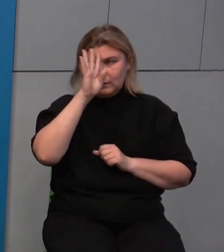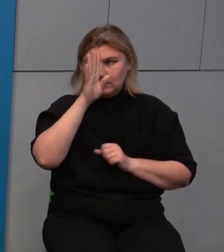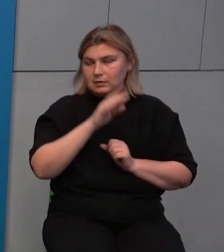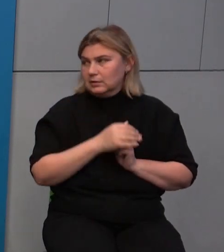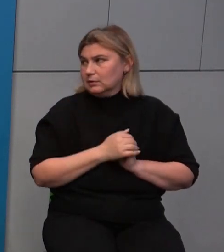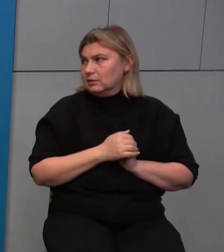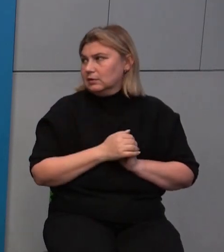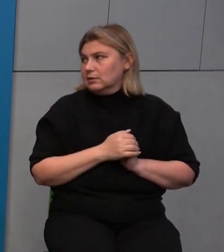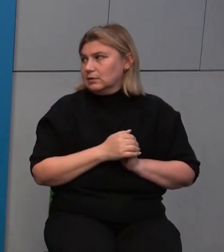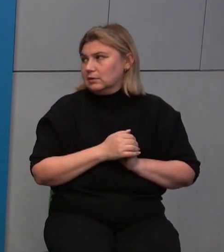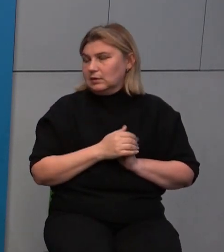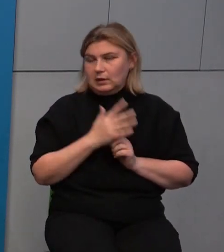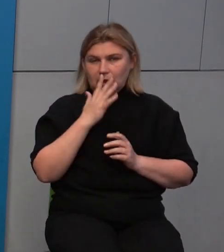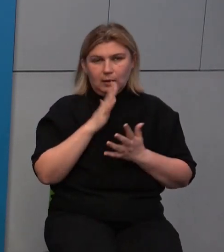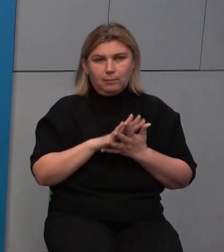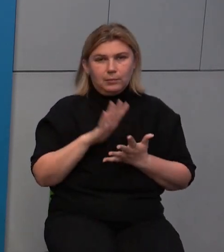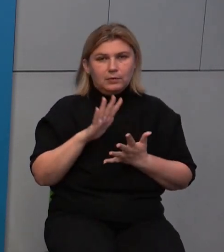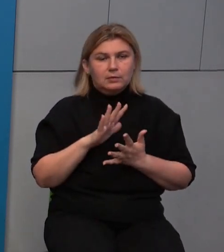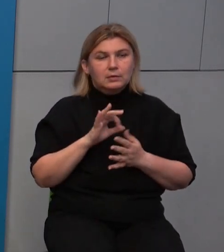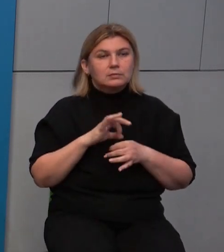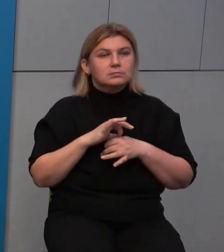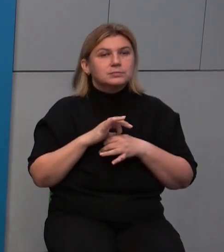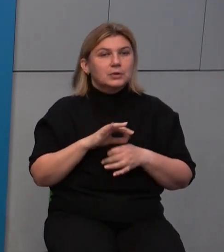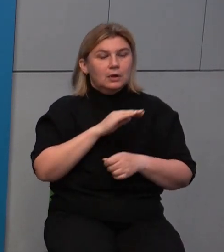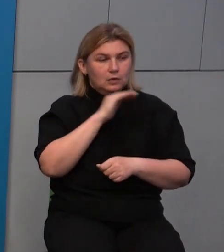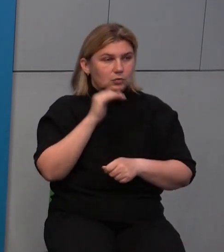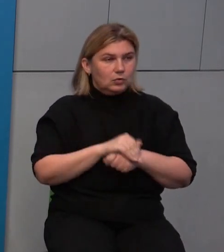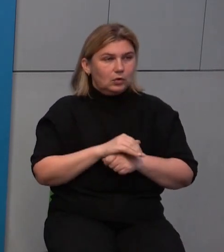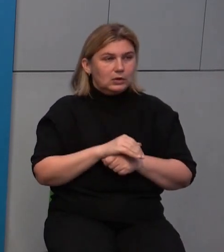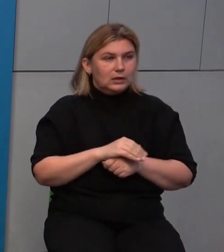Takie były opinie, że wyrażają zgodę na opublikowanie czegoś tam Lema,